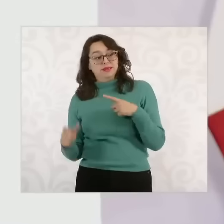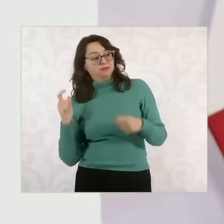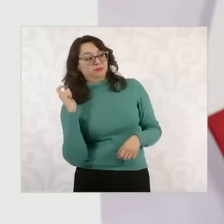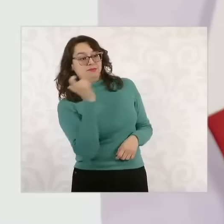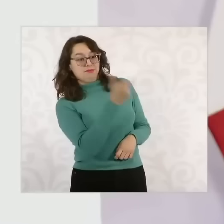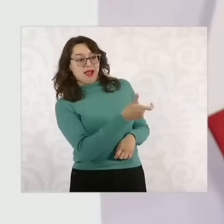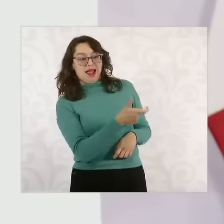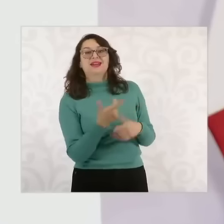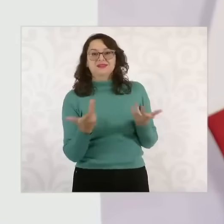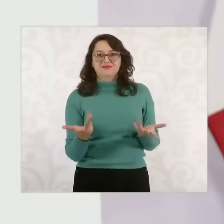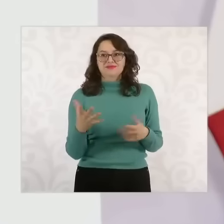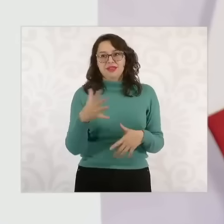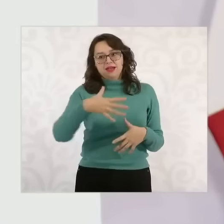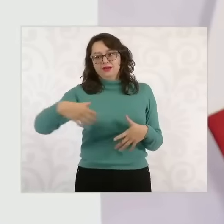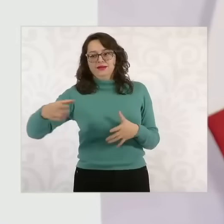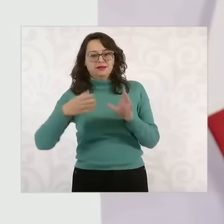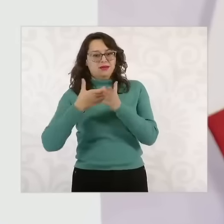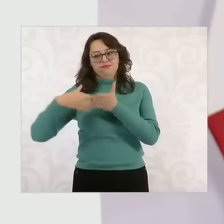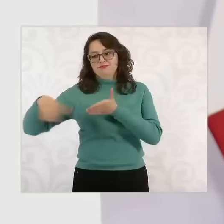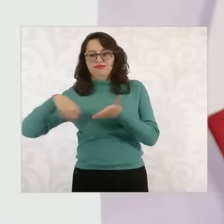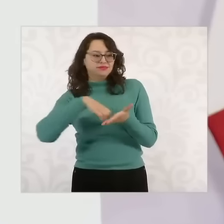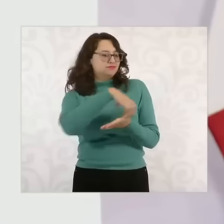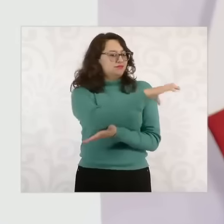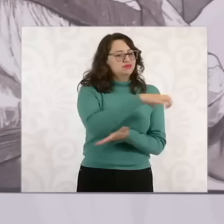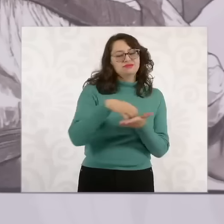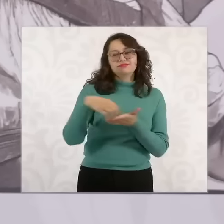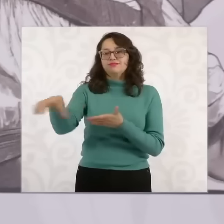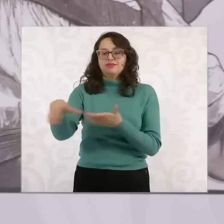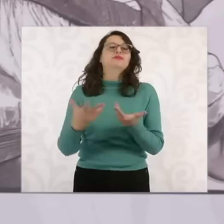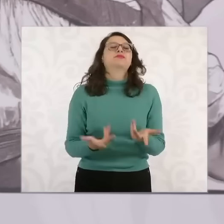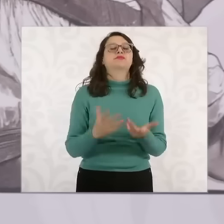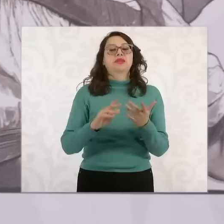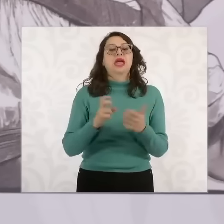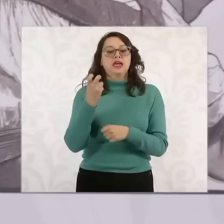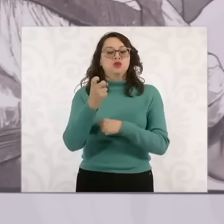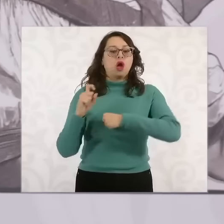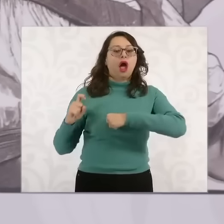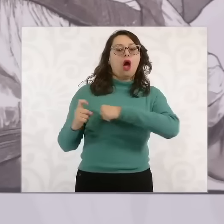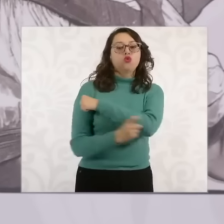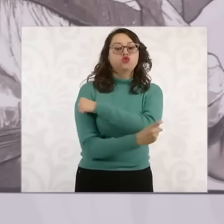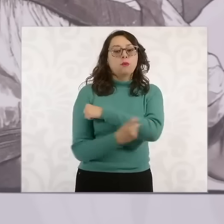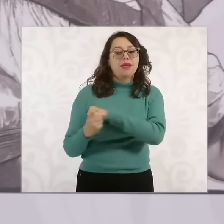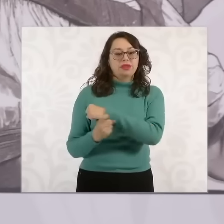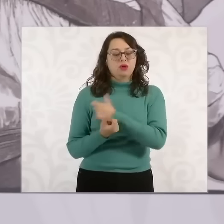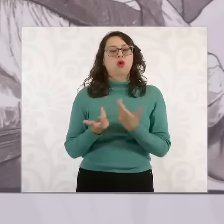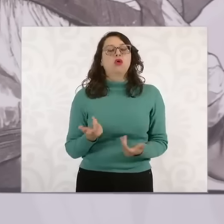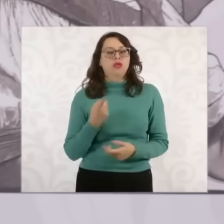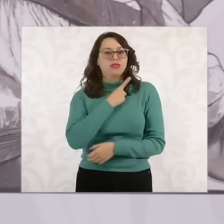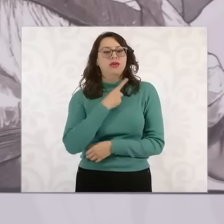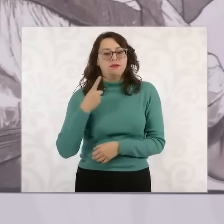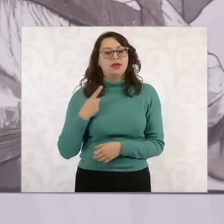IMS bienestar tanto de que atendiste a una persona que no correspondía con tu servicio de salud. Todo